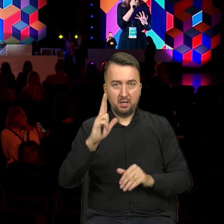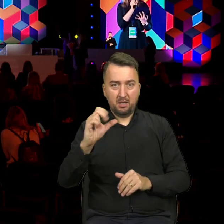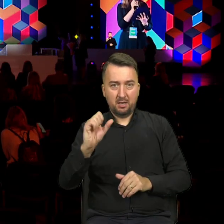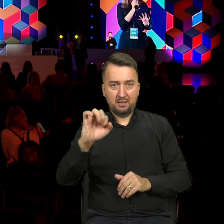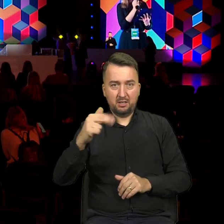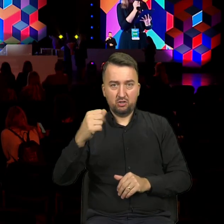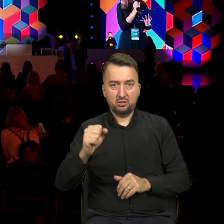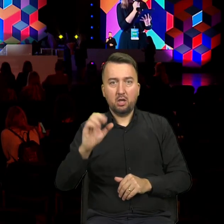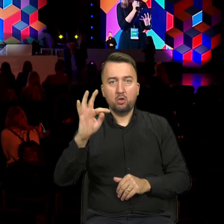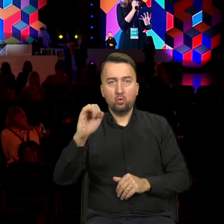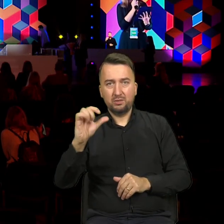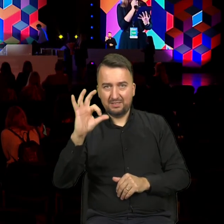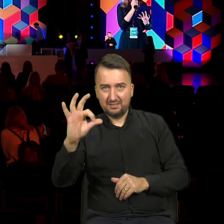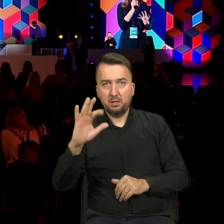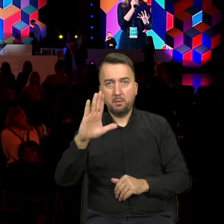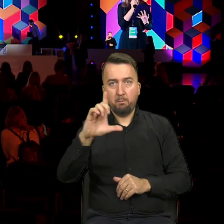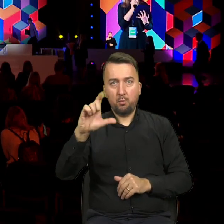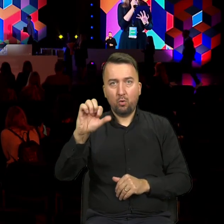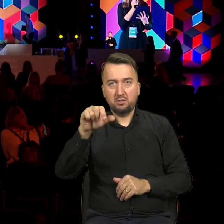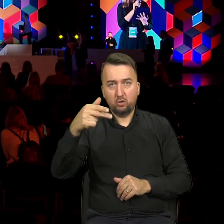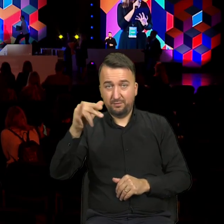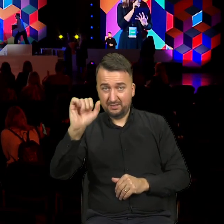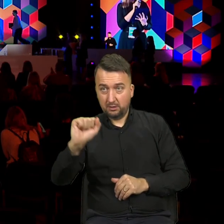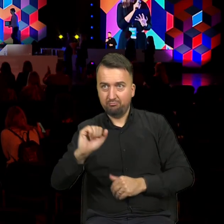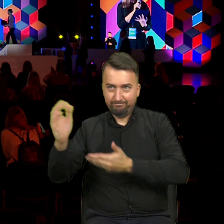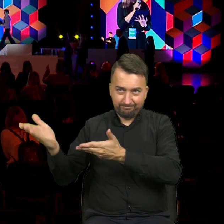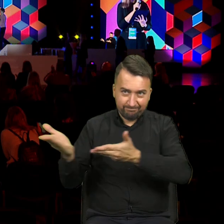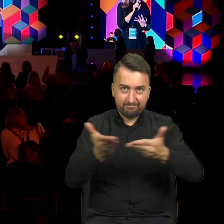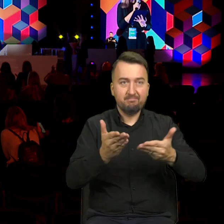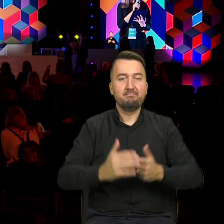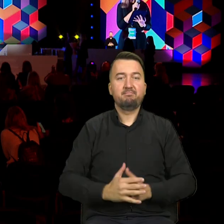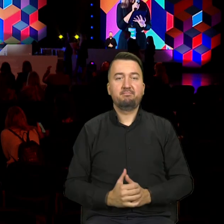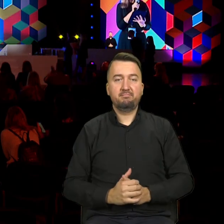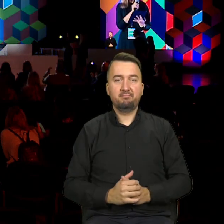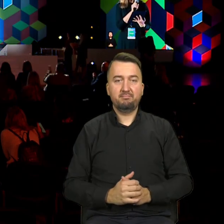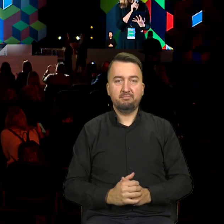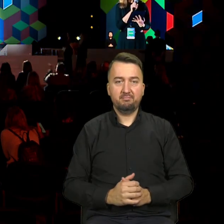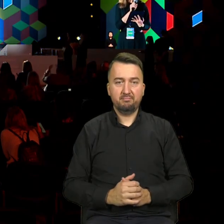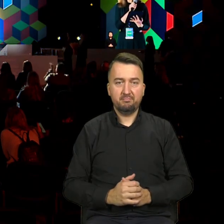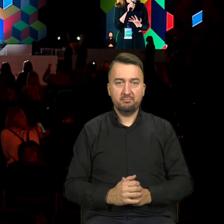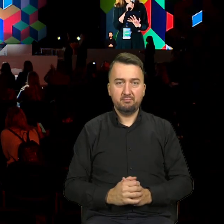już na etapie edukacji w szkole średniej i wyższej. No i mieliśmy okazję,